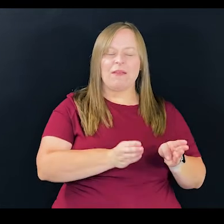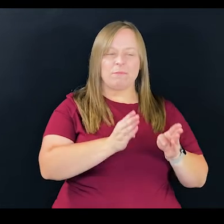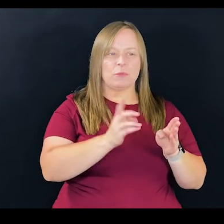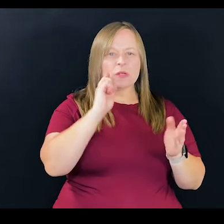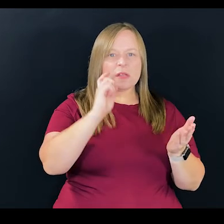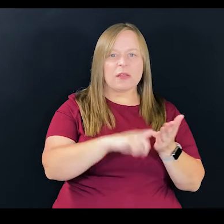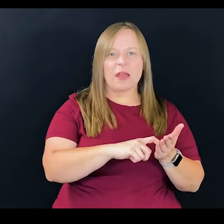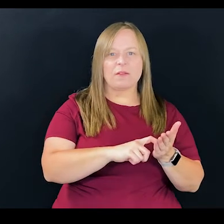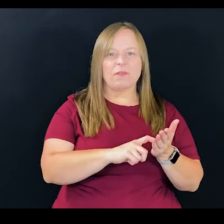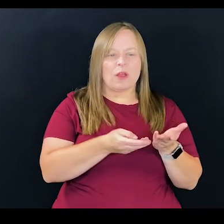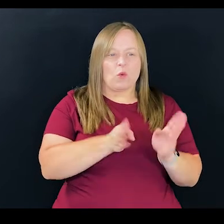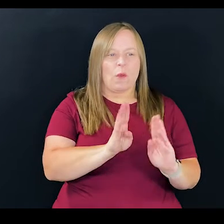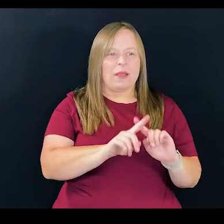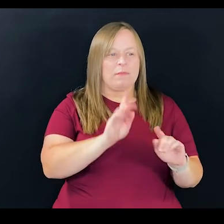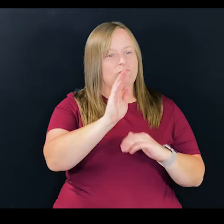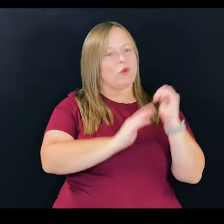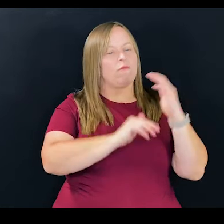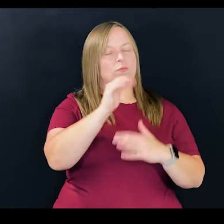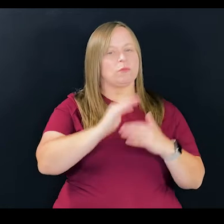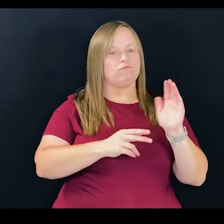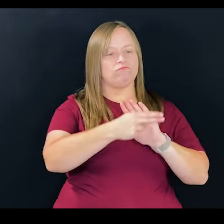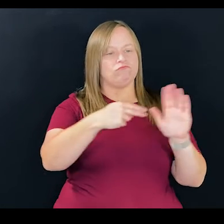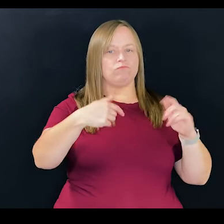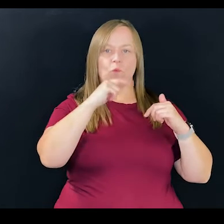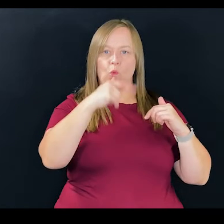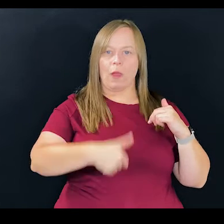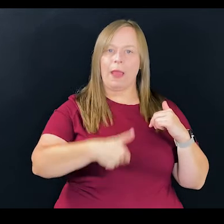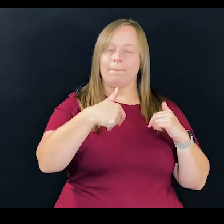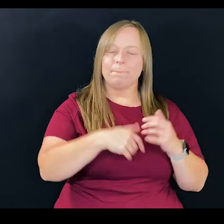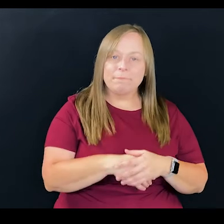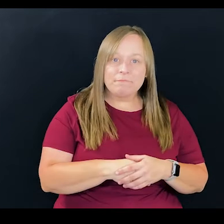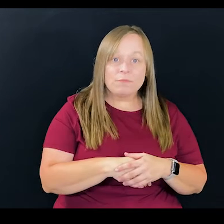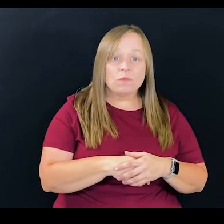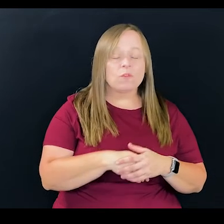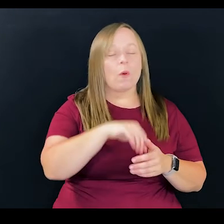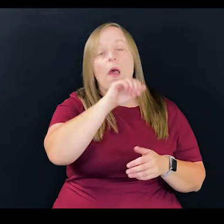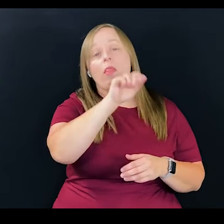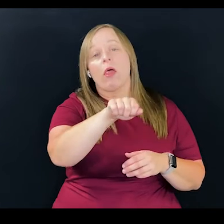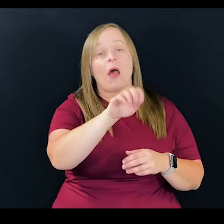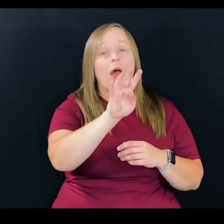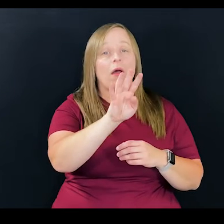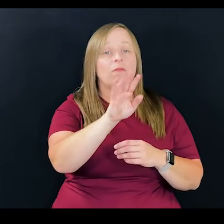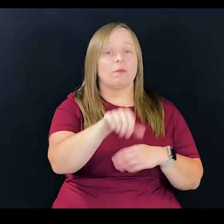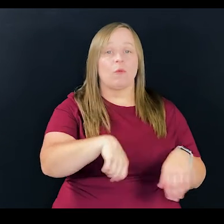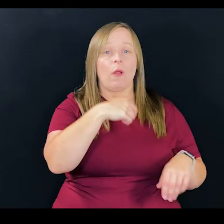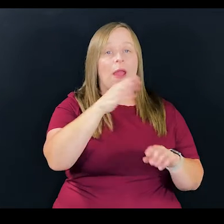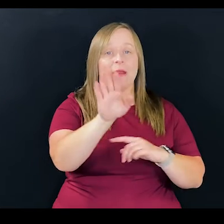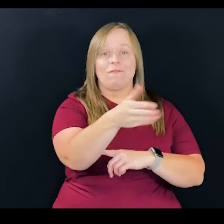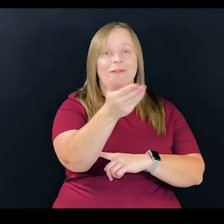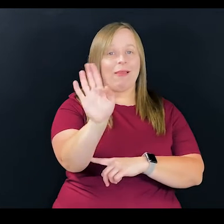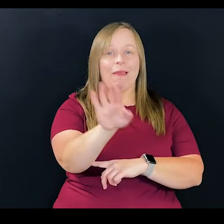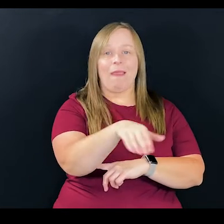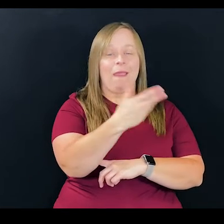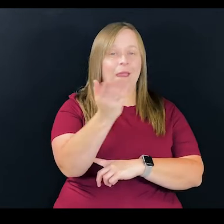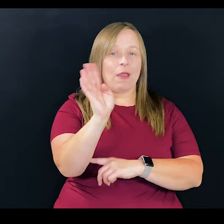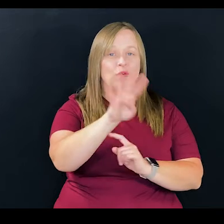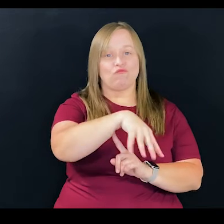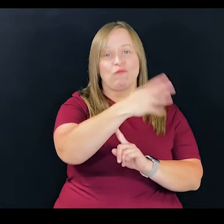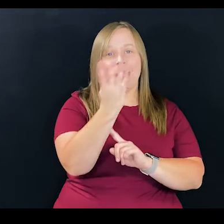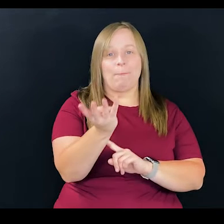y cada persona se identifica a lo que ellos se sienten cómodos. Entonces, la bandera Pride a mí me encanta